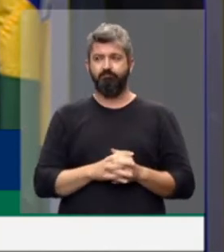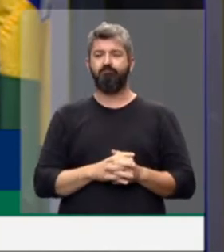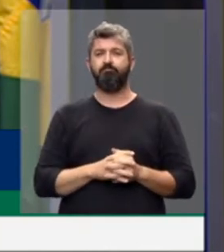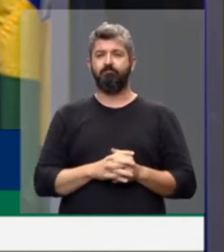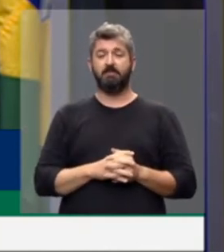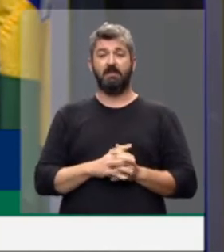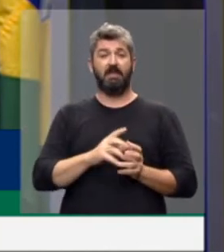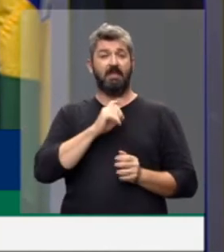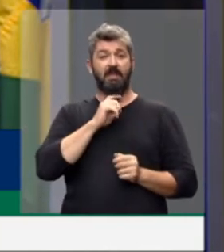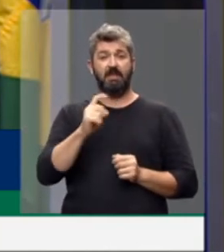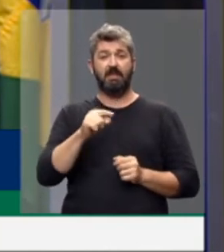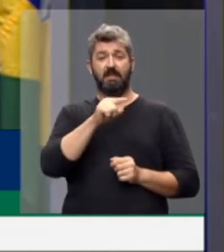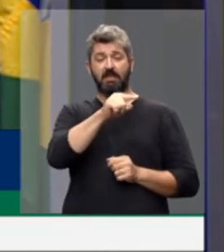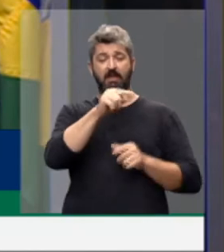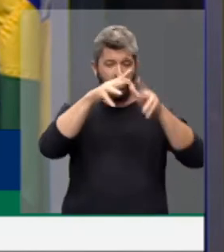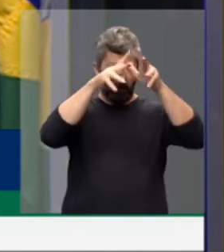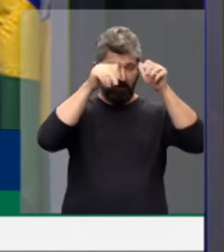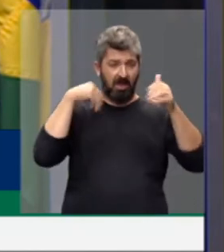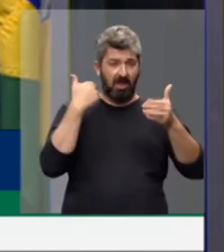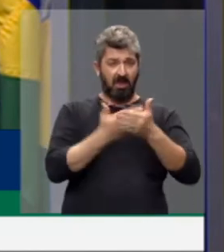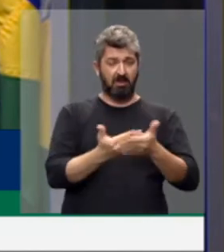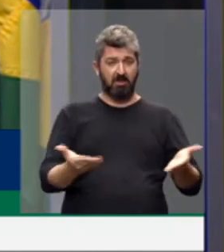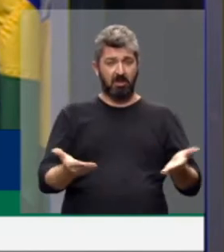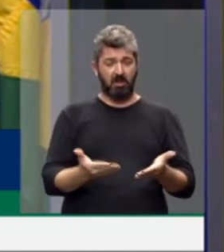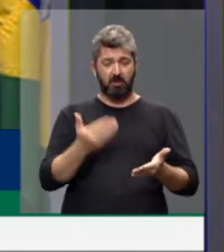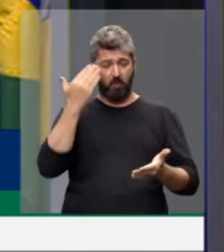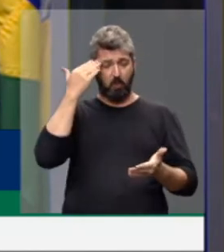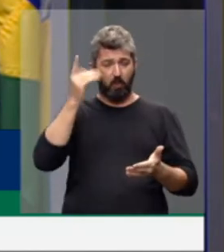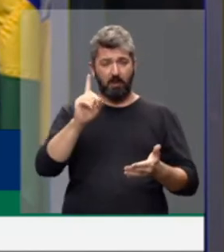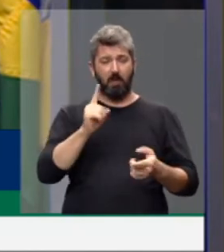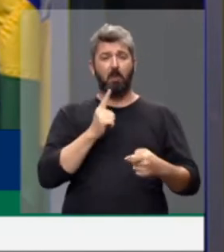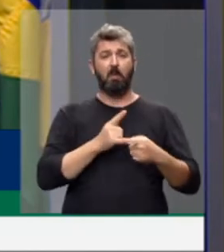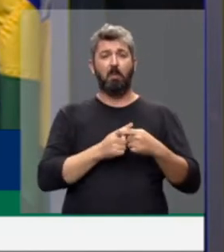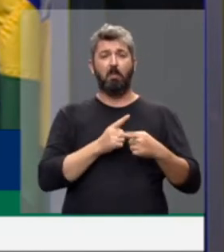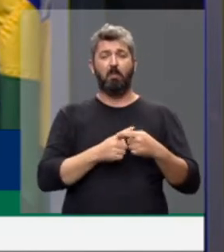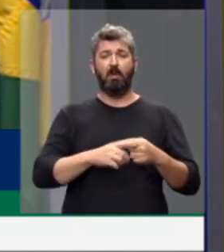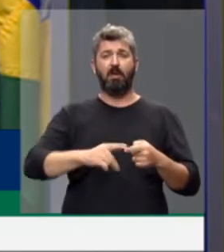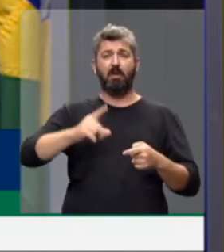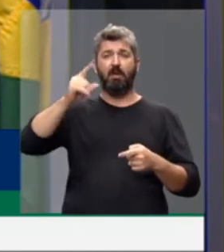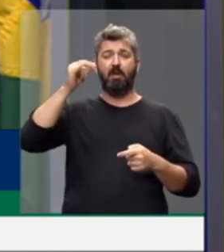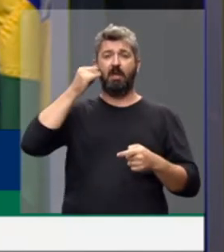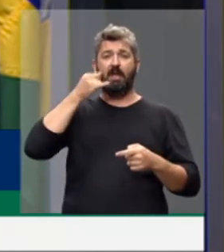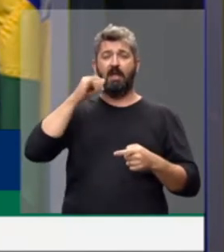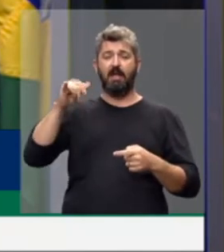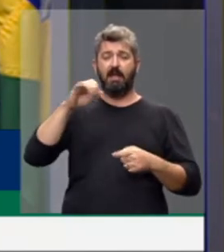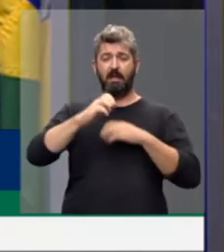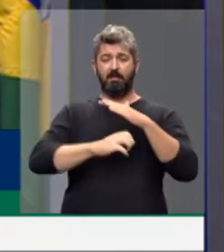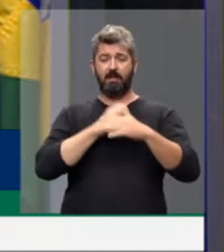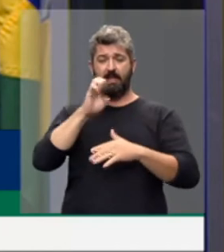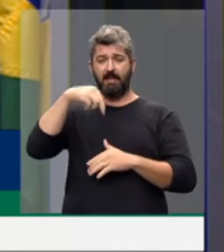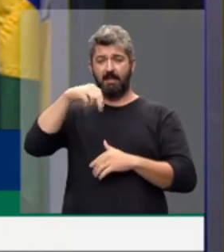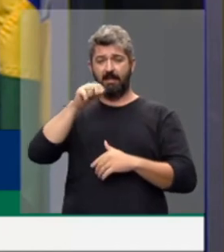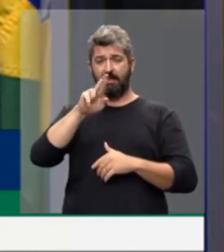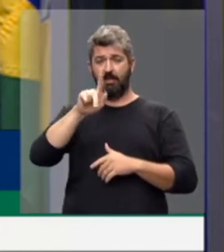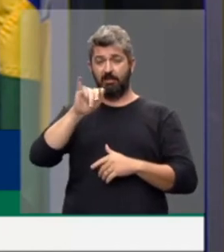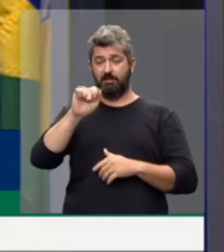REDUÇÃO DE ONZE POR CENTO, E O ACRE TEM REAJUSTE ACIMA DE 4%, E NINGUÉM NO ACRE ENTENDE ATÉ HOJE, PORQUE DESDE DE QUE